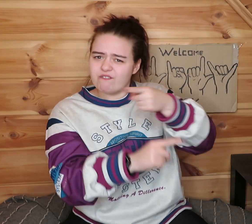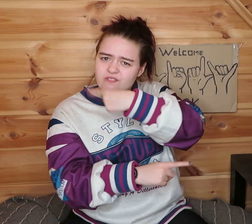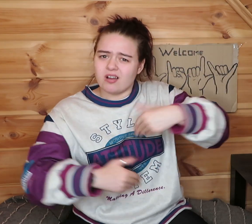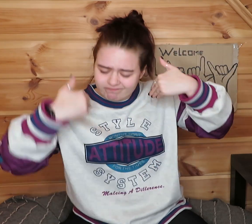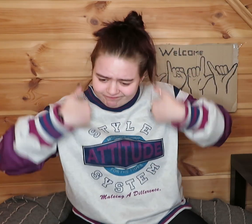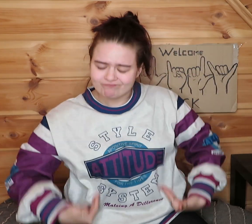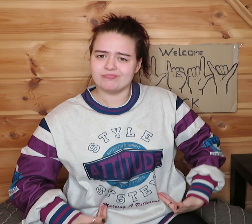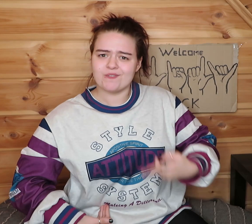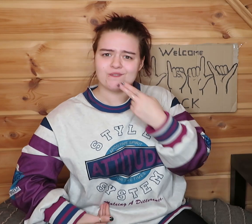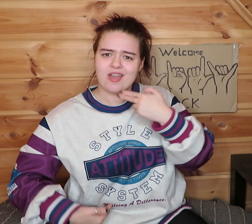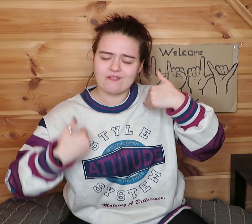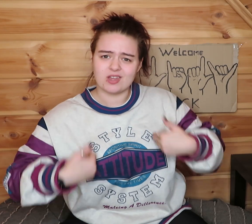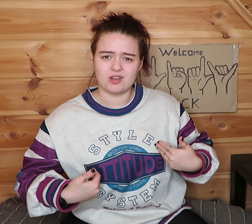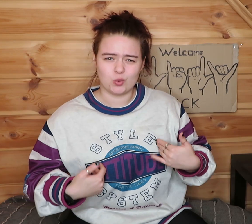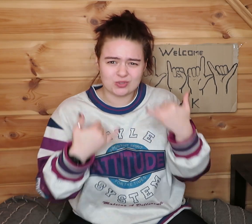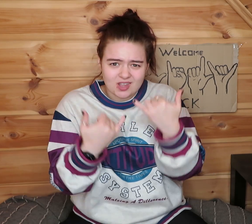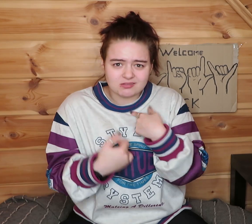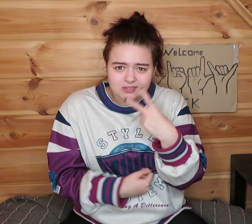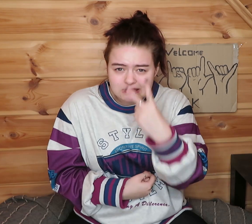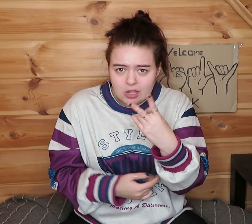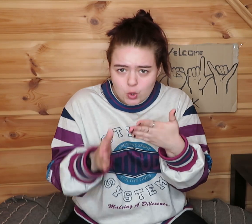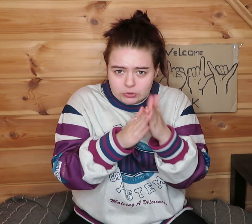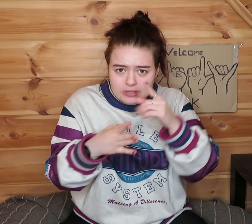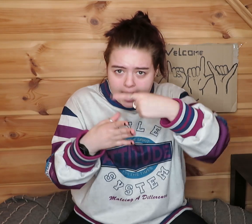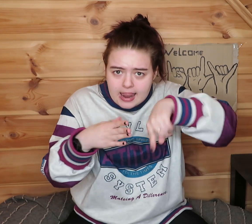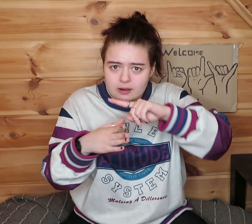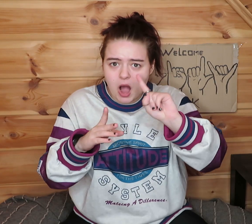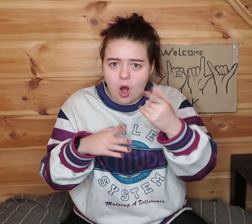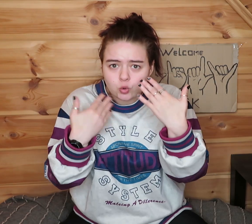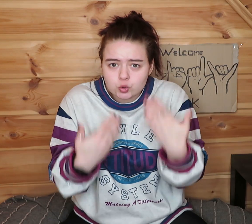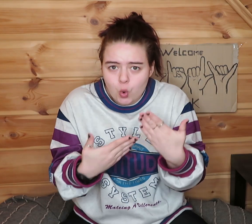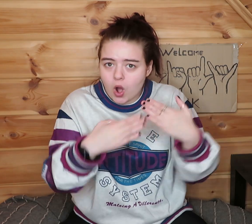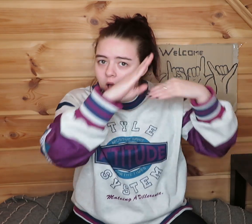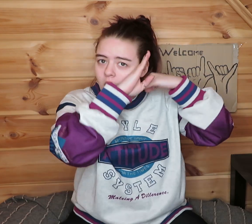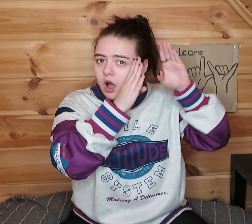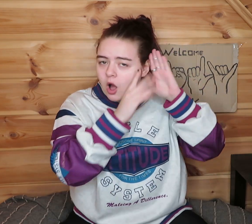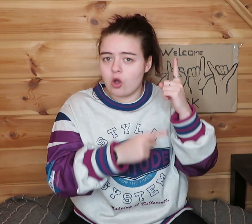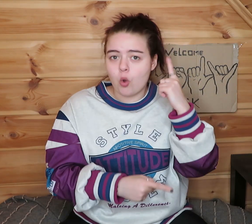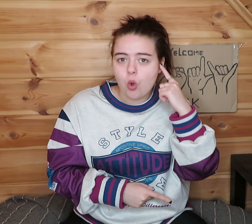Und nicht auf wer wir als ganzes sind. Und jetzt wird das in der Community auch so gemacht?!....